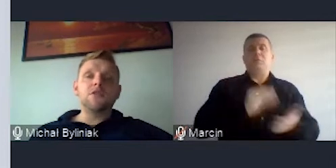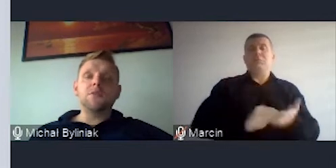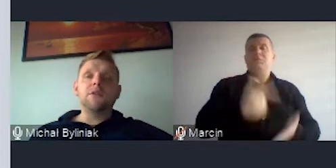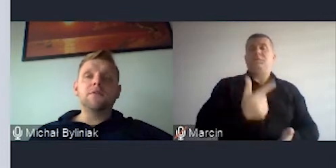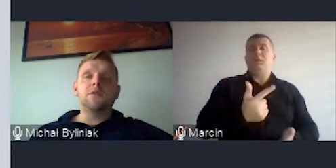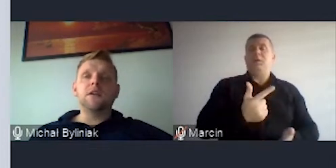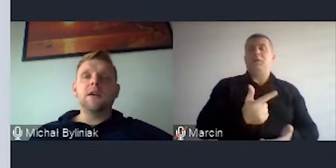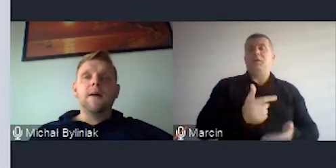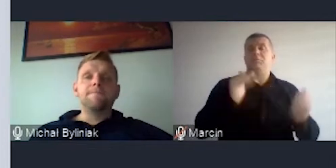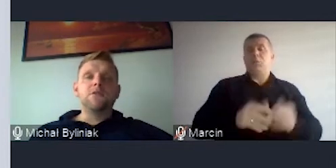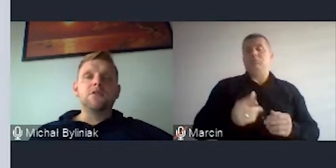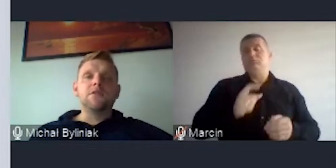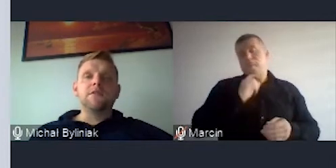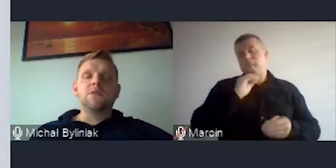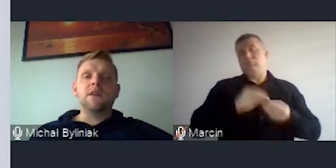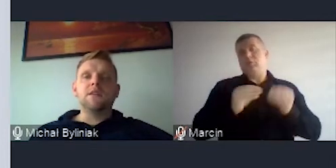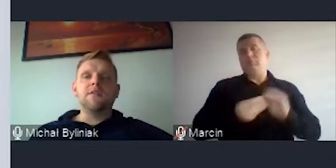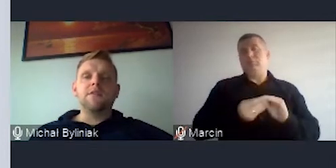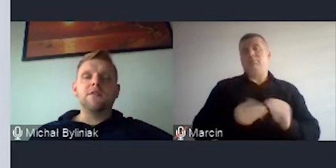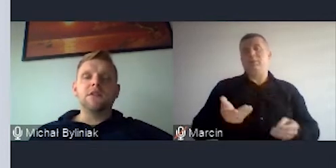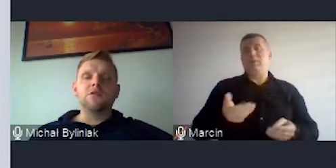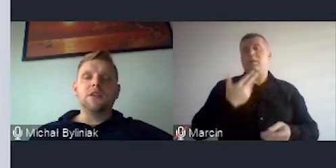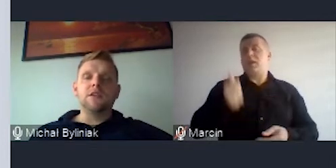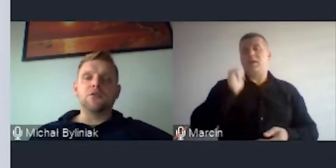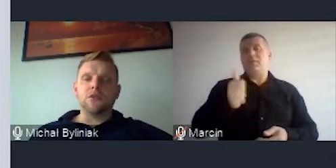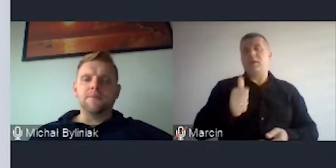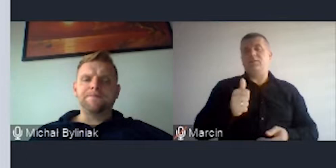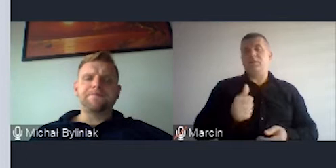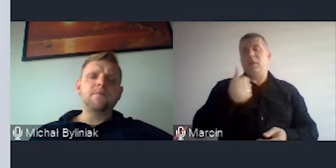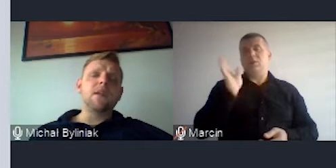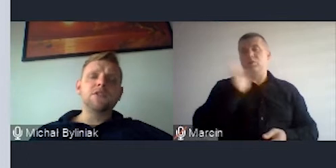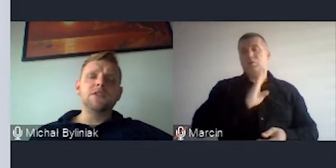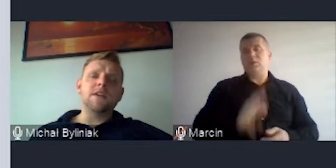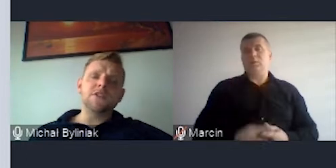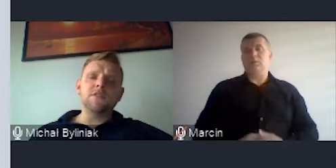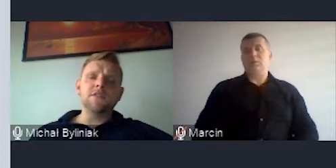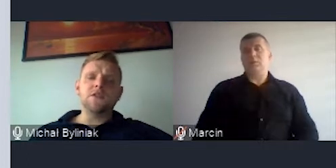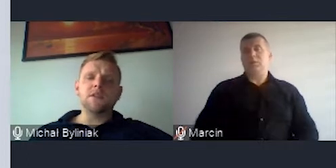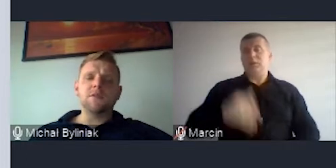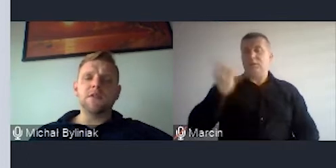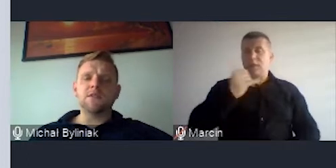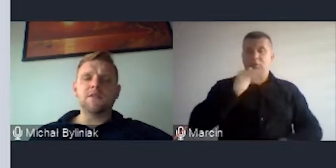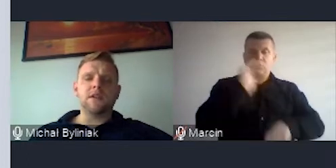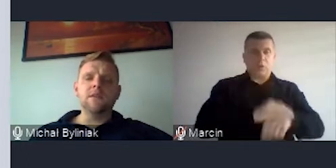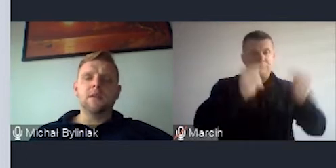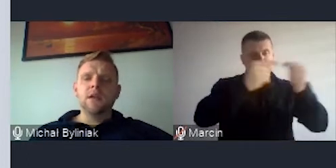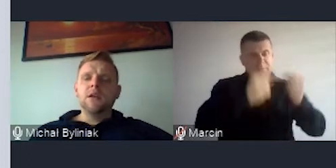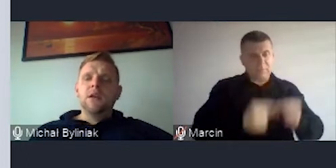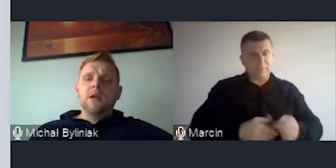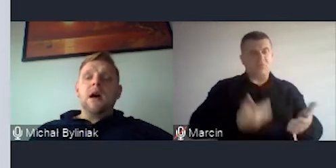Może się pojawić wątek dotyczący ewentualnej nie kwalifikowalności jednej sztuki. Czyli zawsze zgodnie z wnioskiem o dofinansowanie,